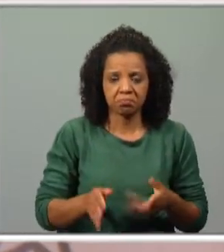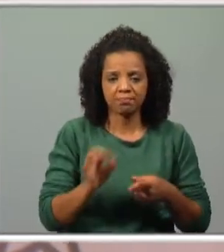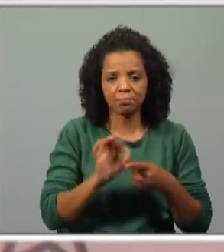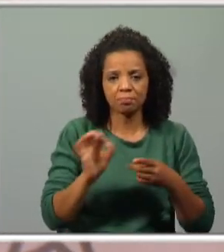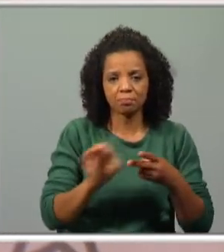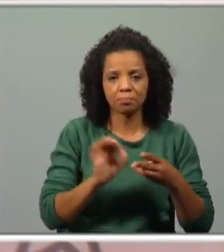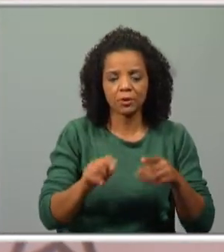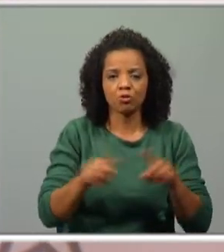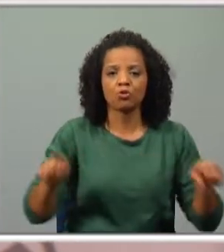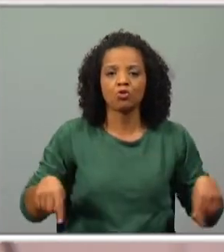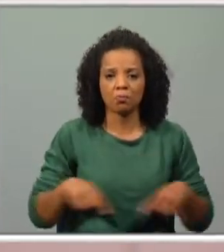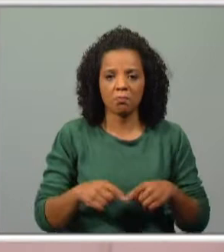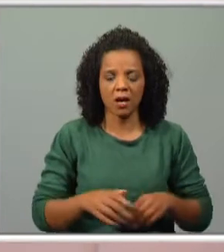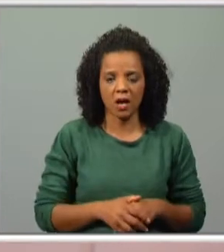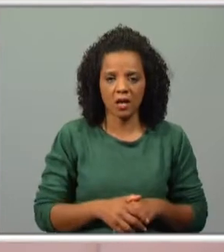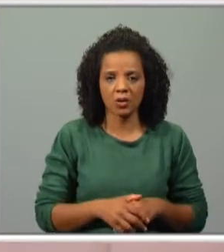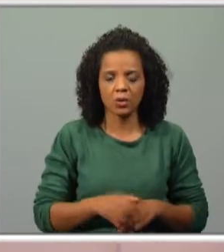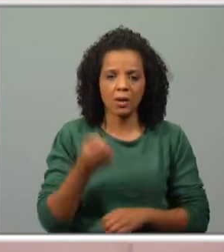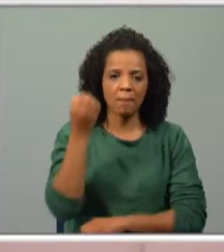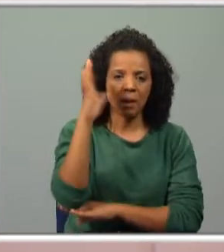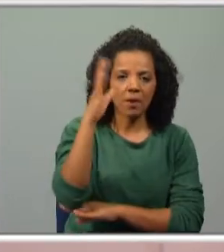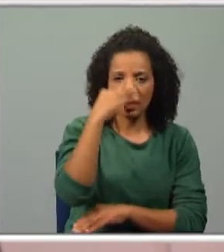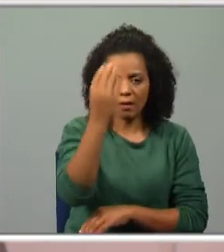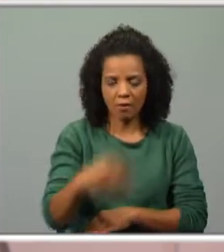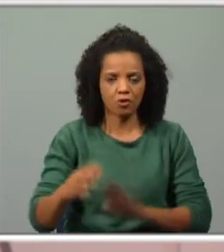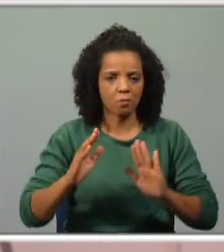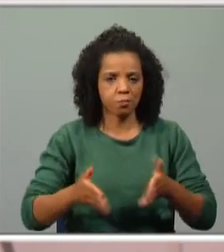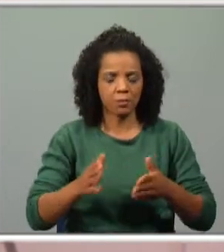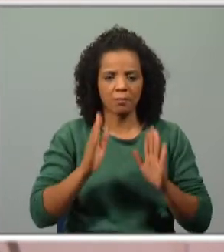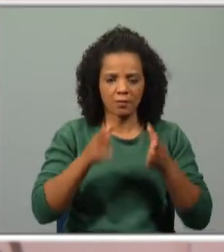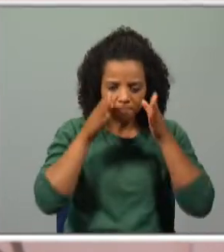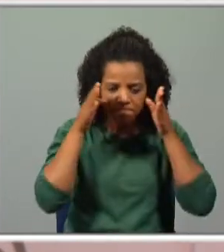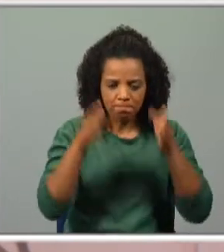o espaço não precisava de ter Palmeiras nem elefantes precisava de centrar nas 空間不需要有棕櫚樹大像也不需要專注於